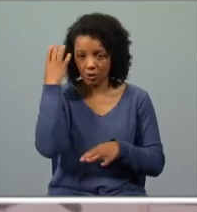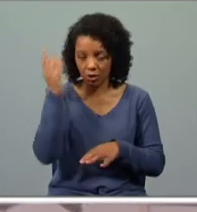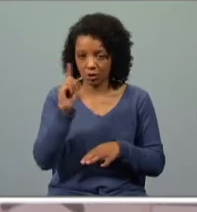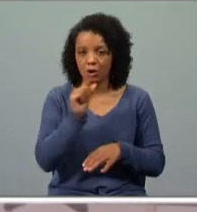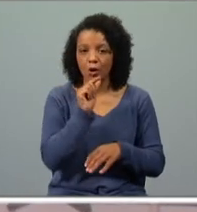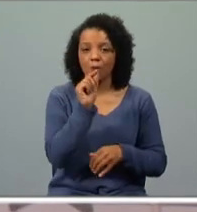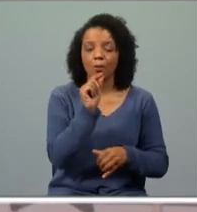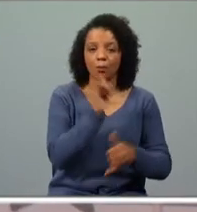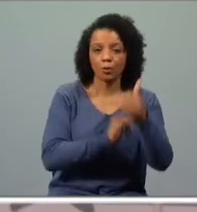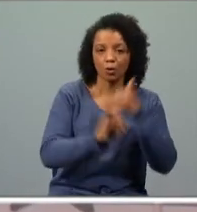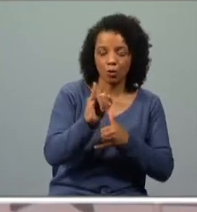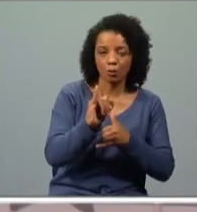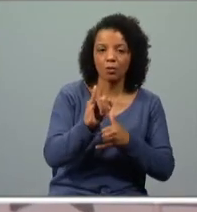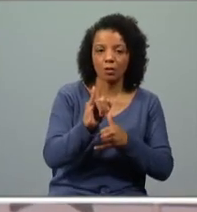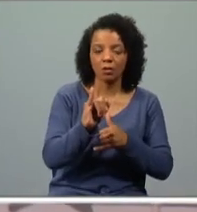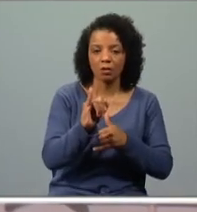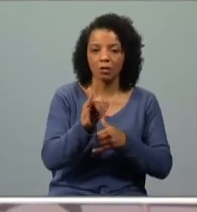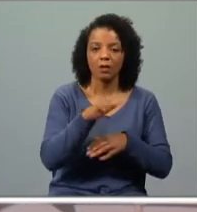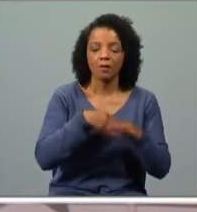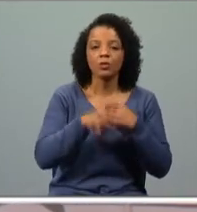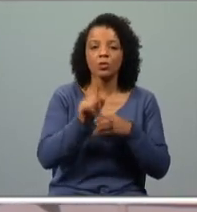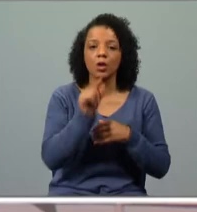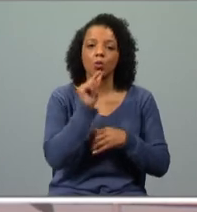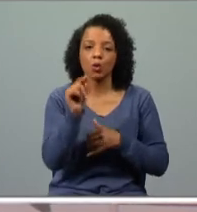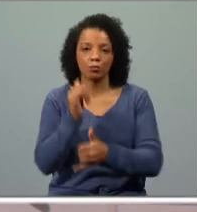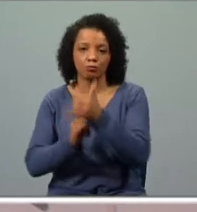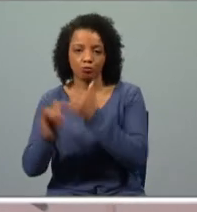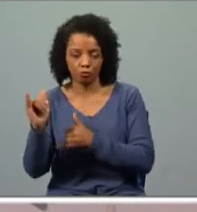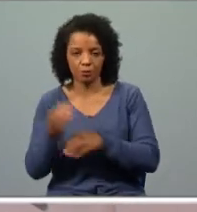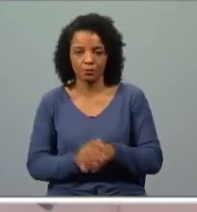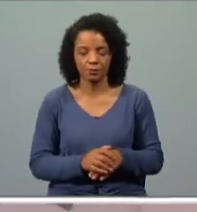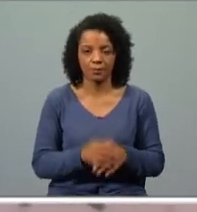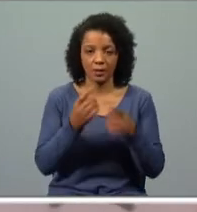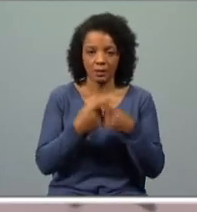os pronomes que substituem o nome cai a diferença entre os pronomes e 代替名字的代詞落入代詞和代詞的區別